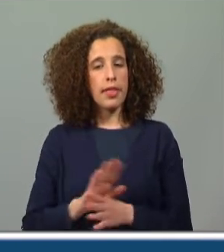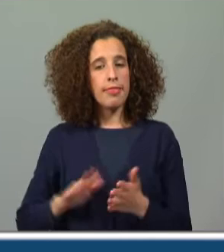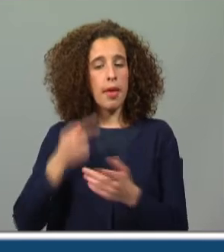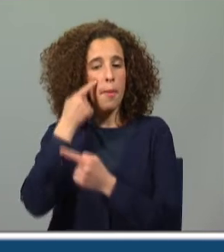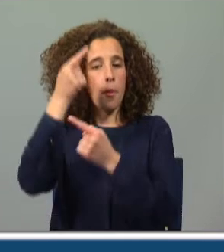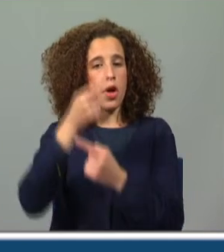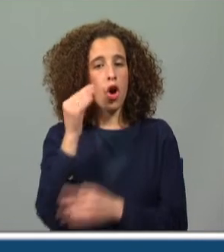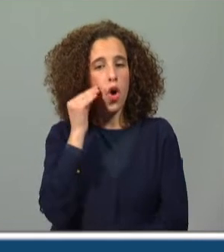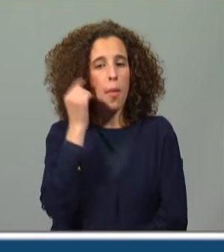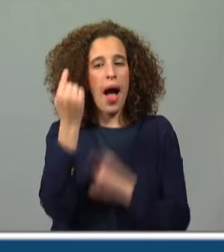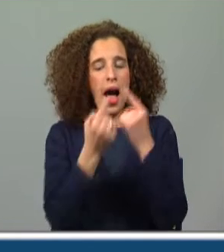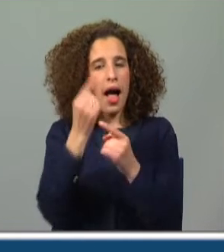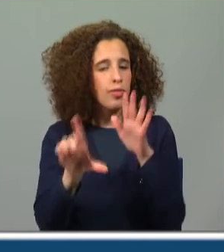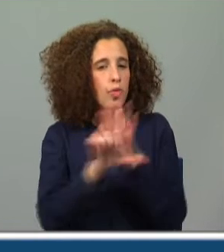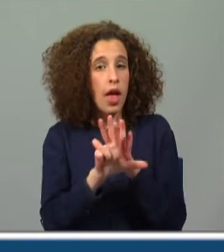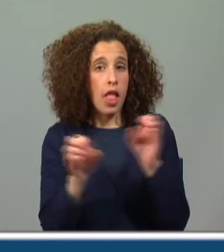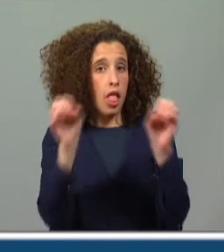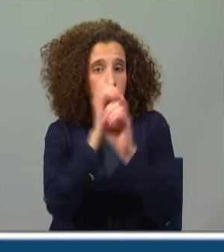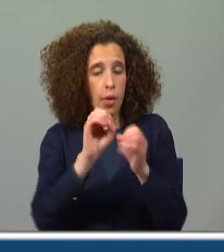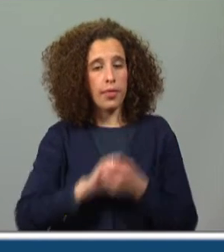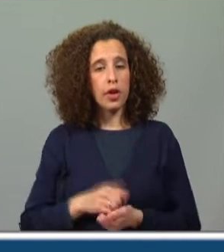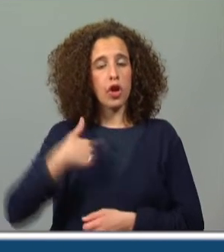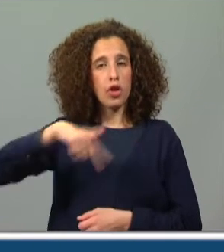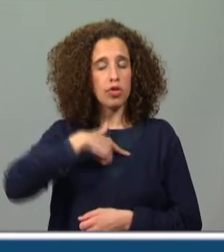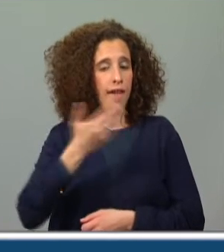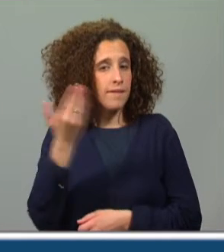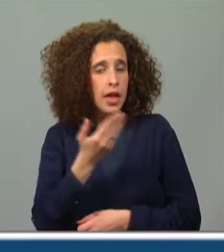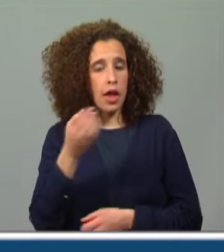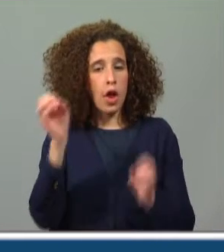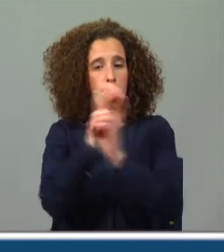apresentada como algo que não é legítimo é que nós não temos direito que só se 呈現為不合法的東西是我們沒有權利，只有當